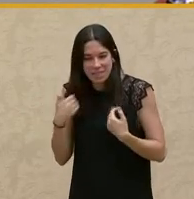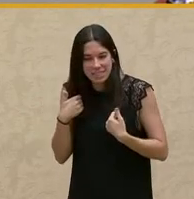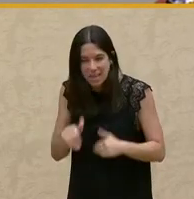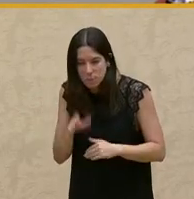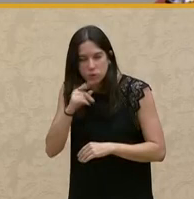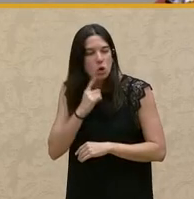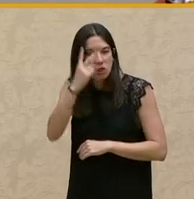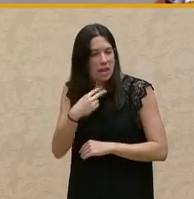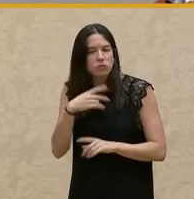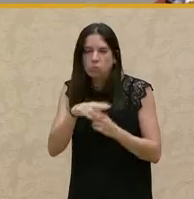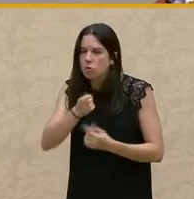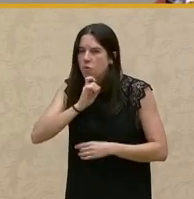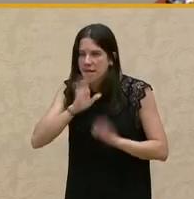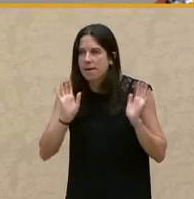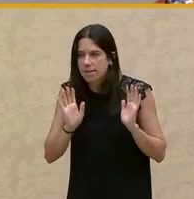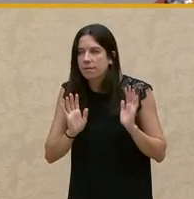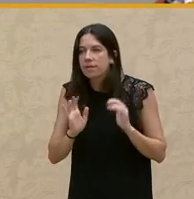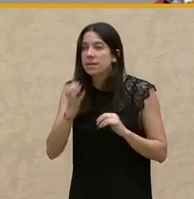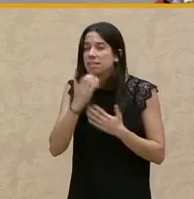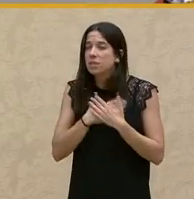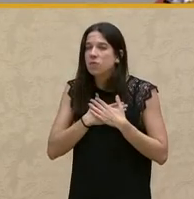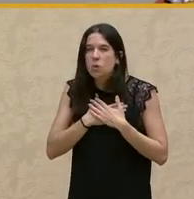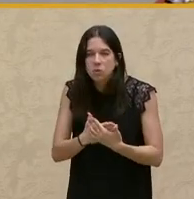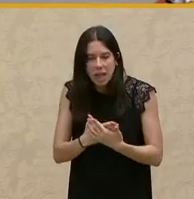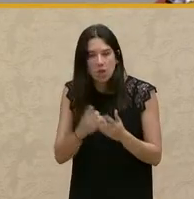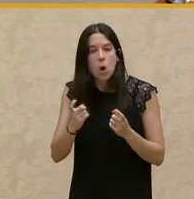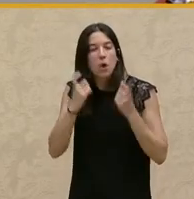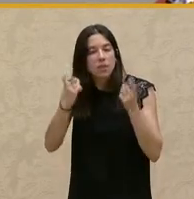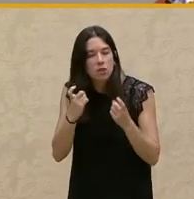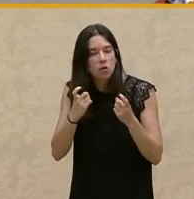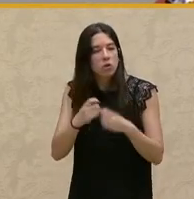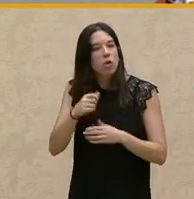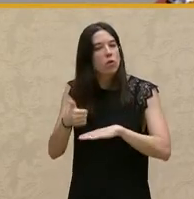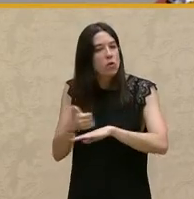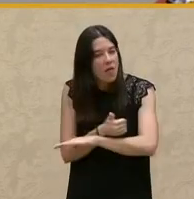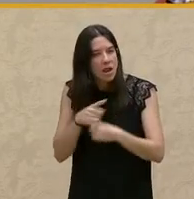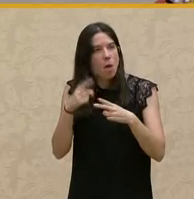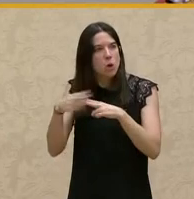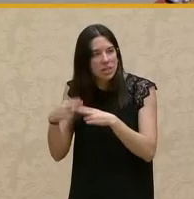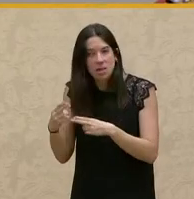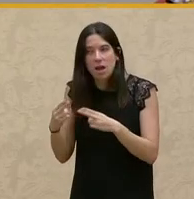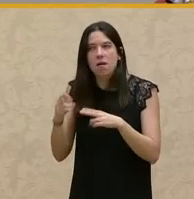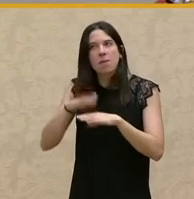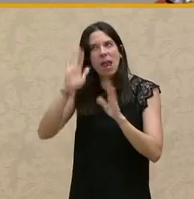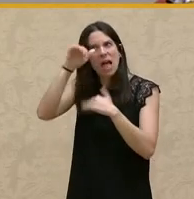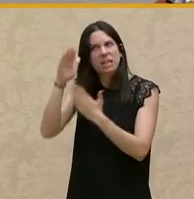si no hay una verdadera voluntad ciudadana y política para atender esta situación,